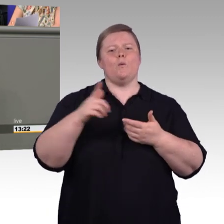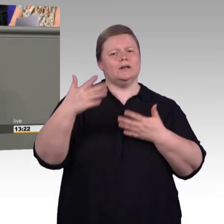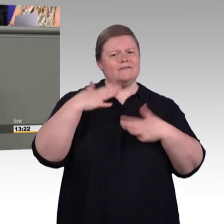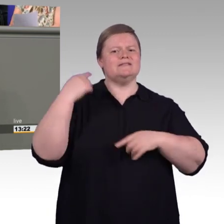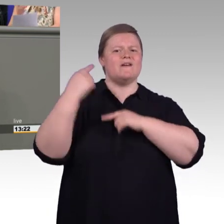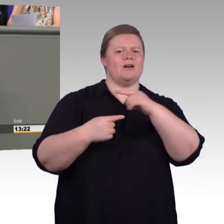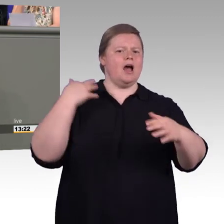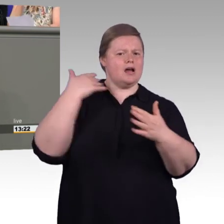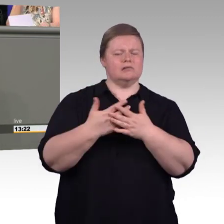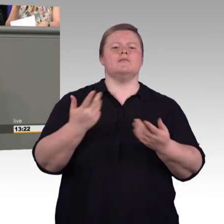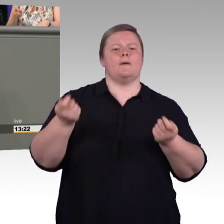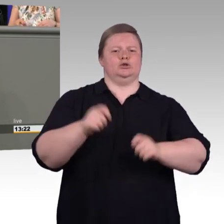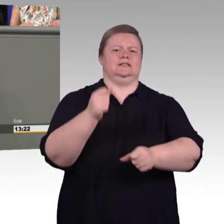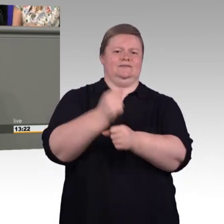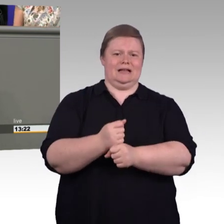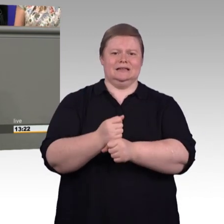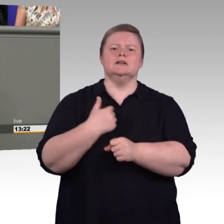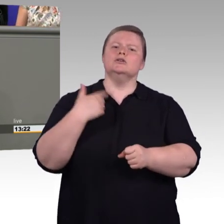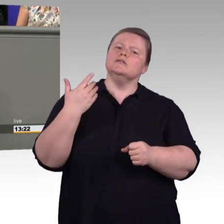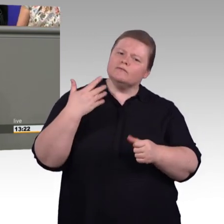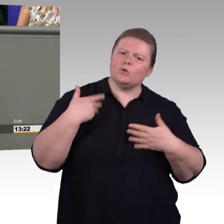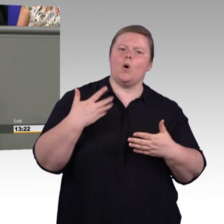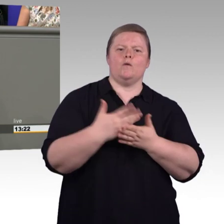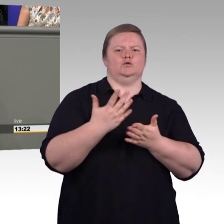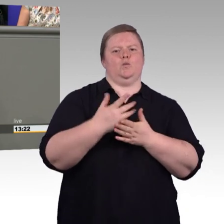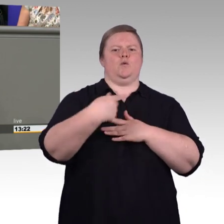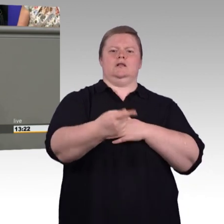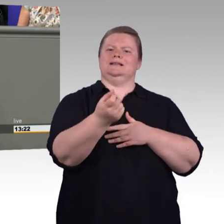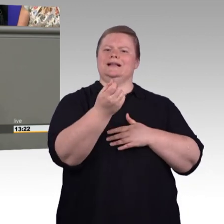Bis jetzt werden Kinder im Artikel 6 unseres Grundgesetzes erwähnt.